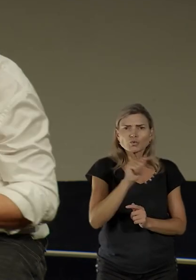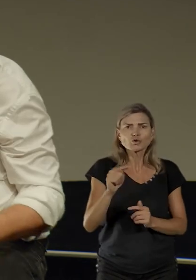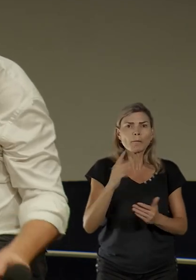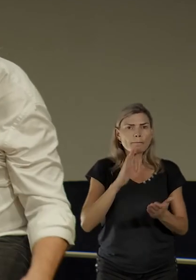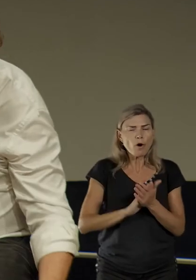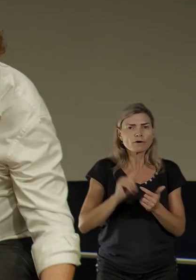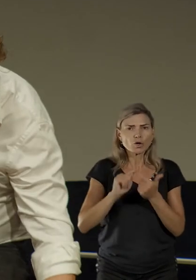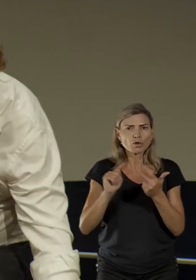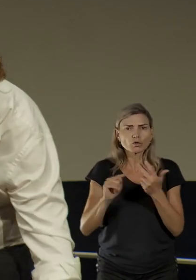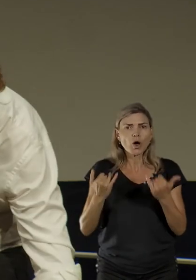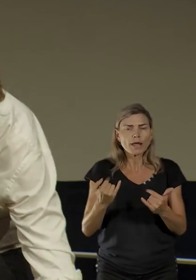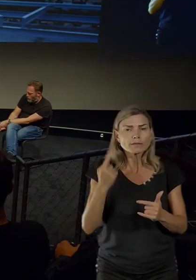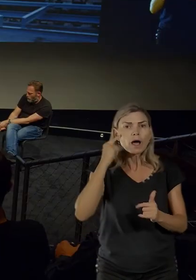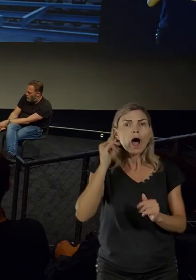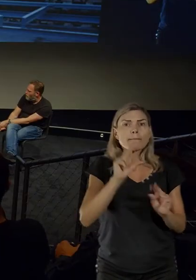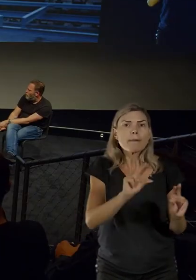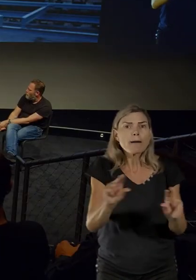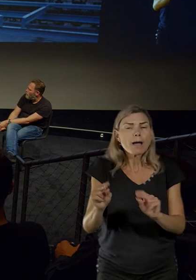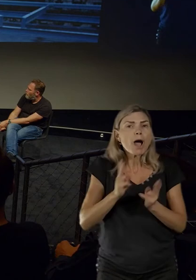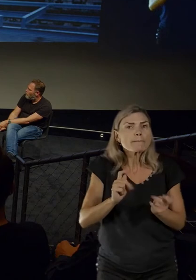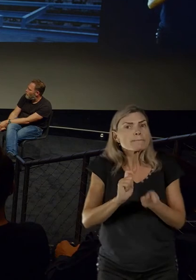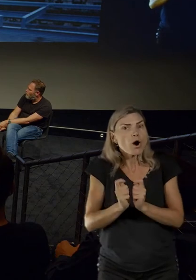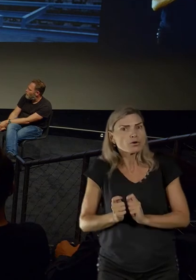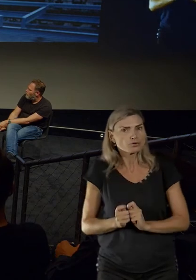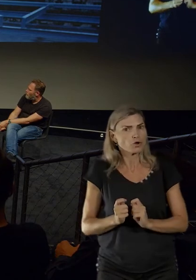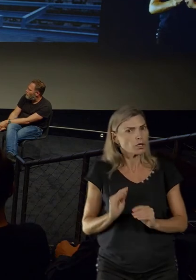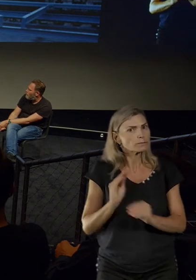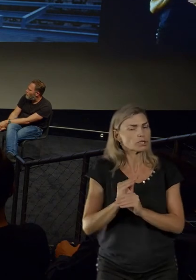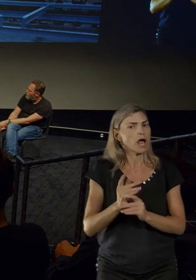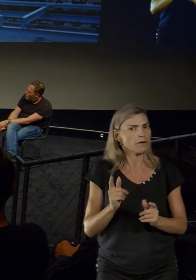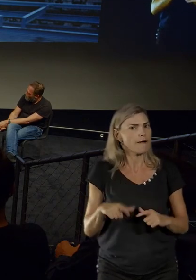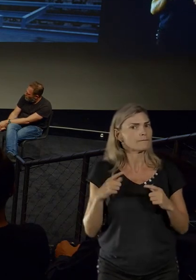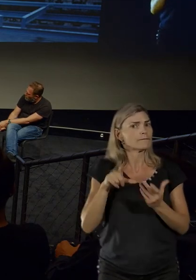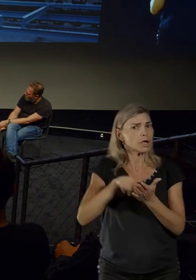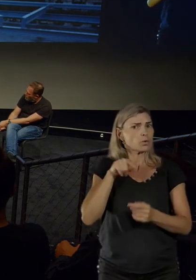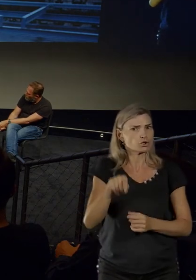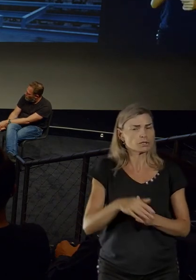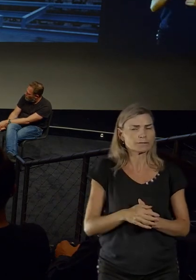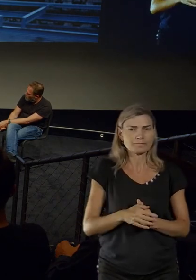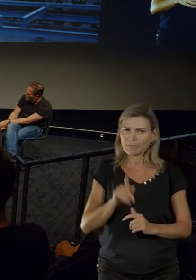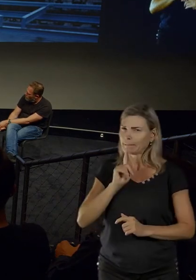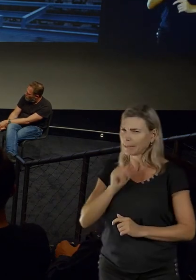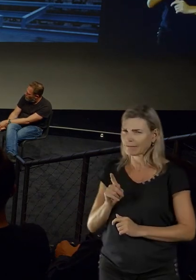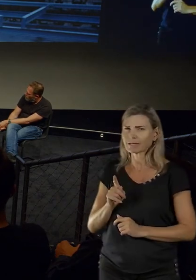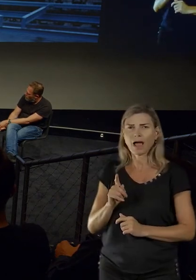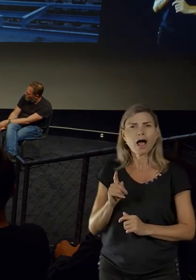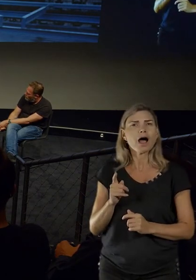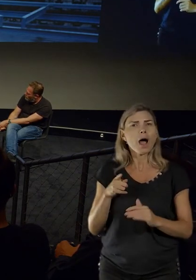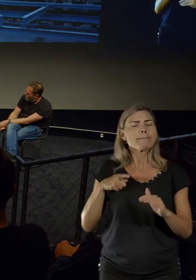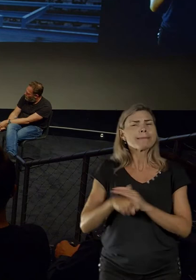To je taková urband legend založená trochu na pravdě, jak vznikalo metro D. (smích)